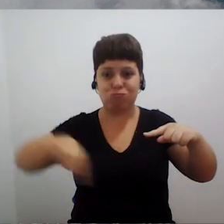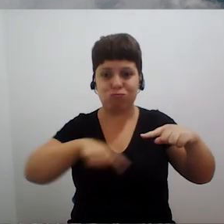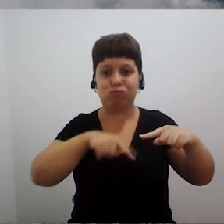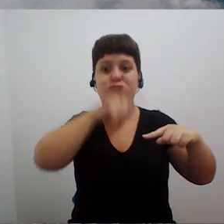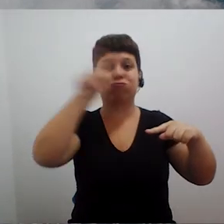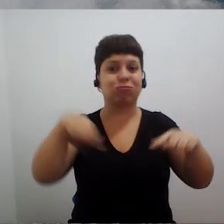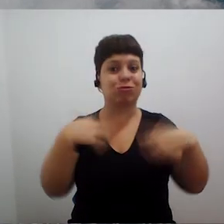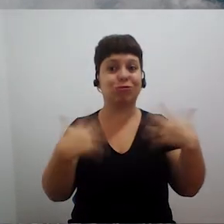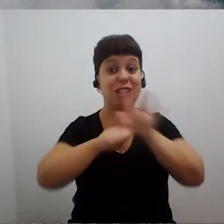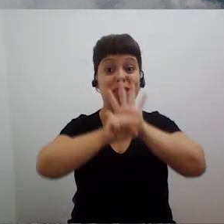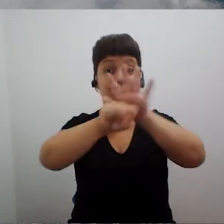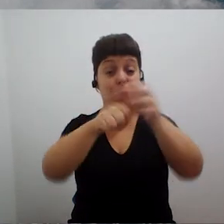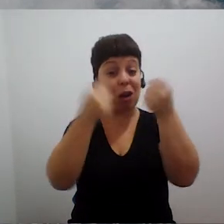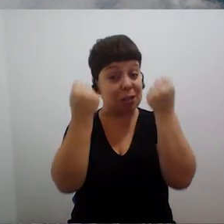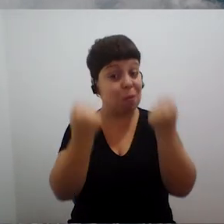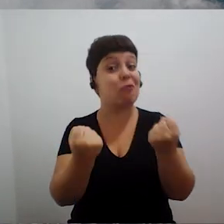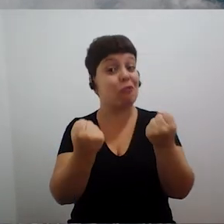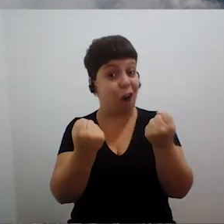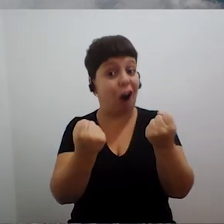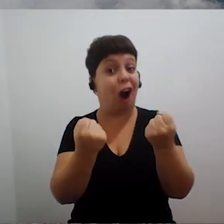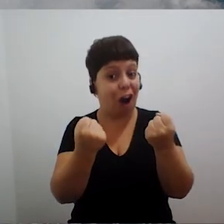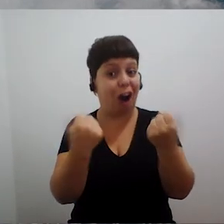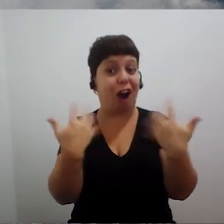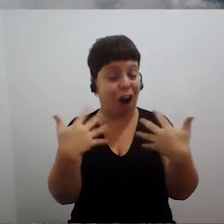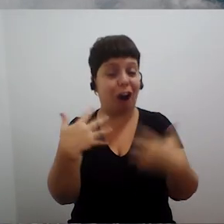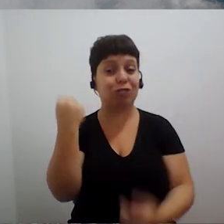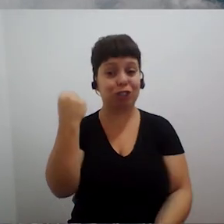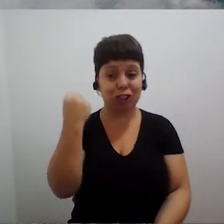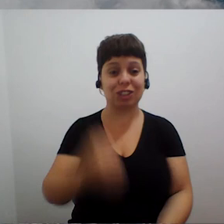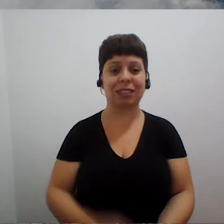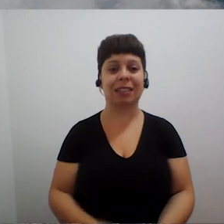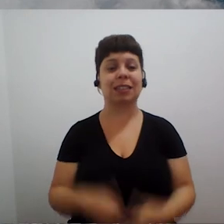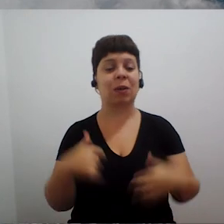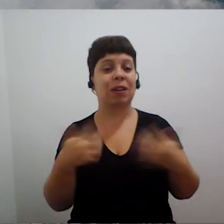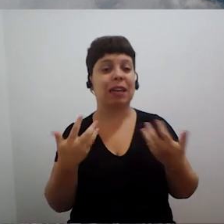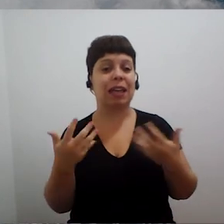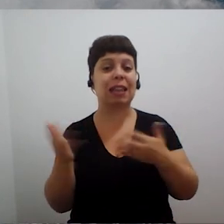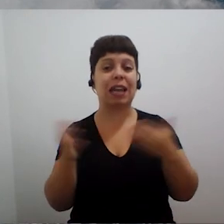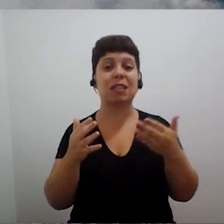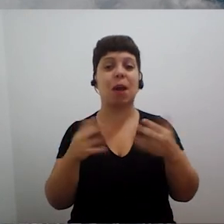muito incrível! Eu queria aproveitar agora trazer um presente para todos nós que a gente tem